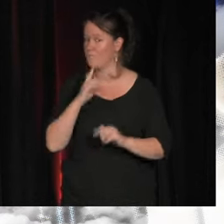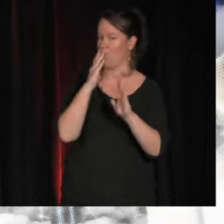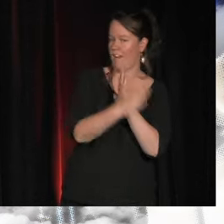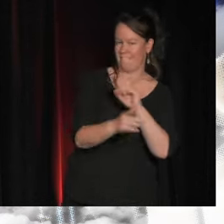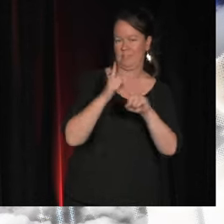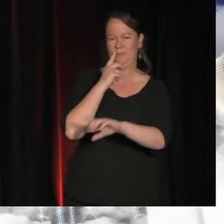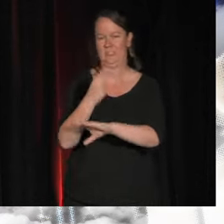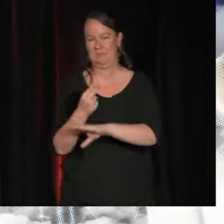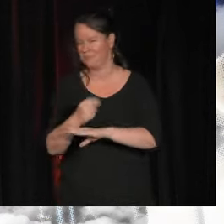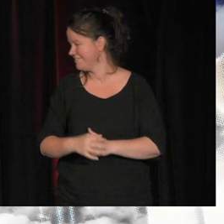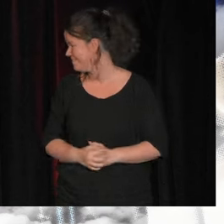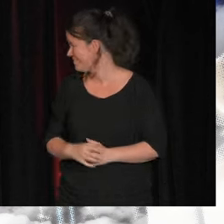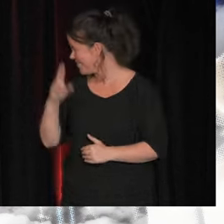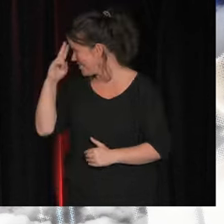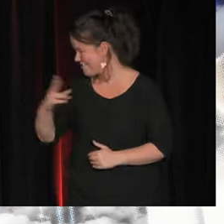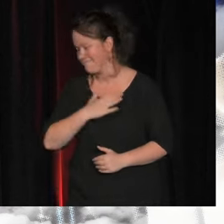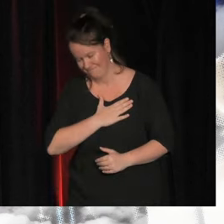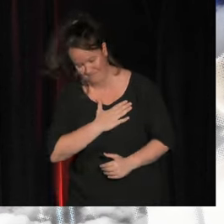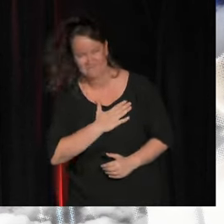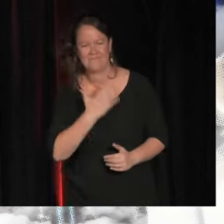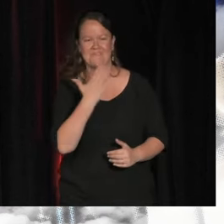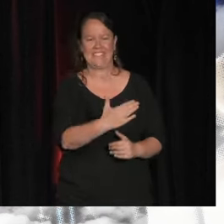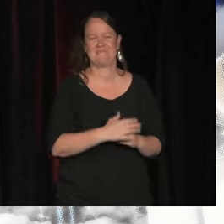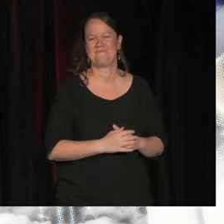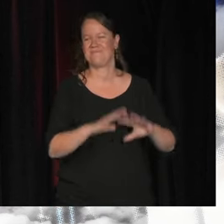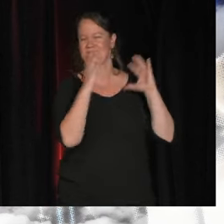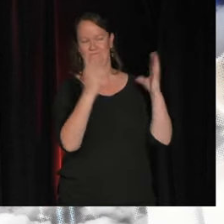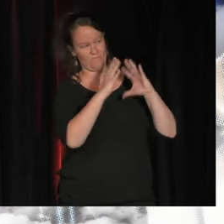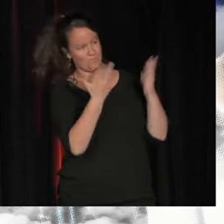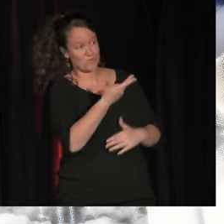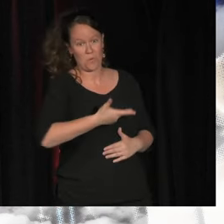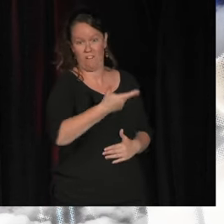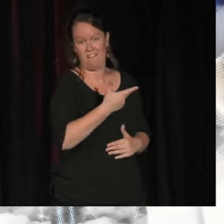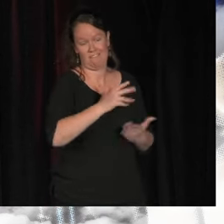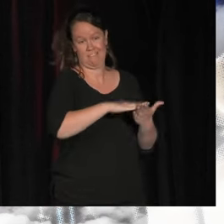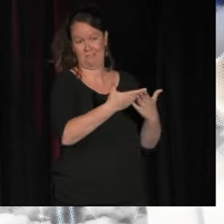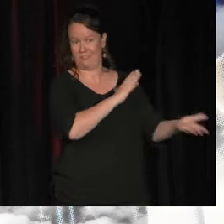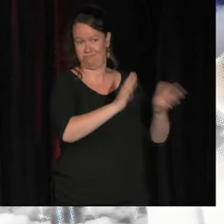On est honorés aussi d'être accompagnés d'elle pour cette émission. Donc merci beaucoup.